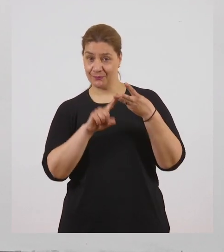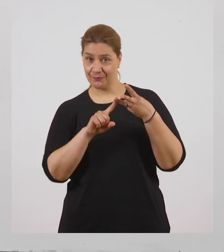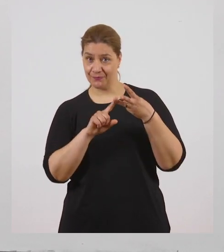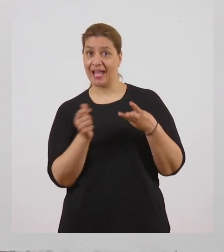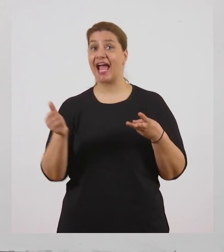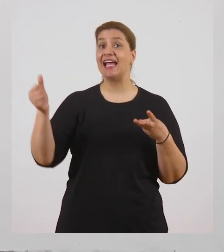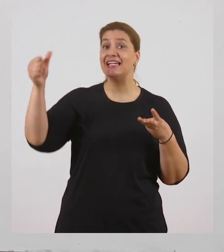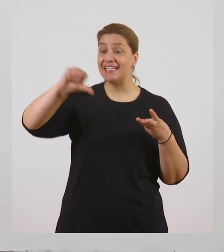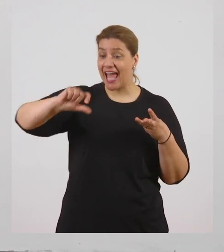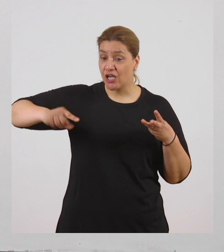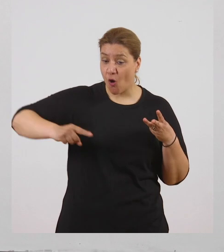νερόφιδο,